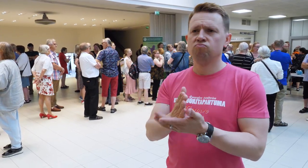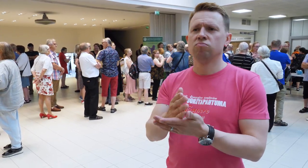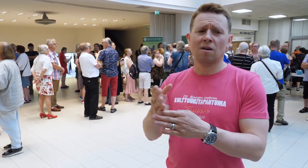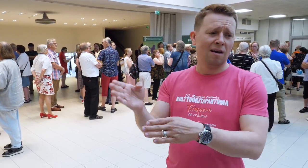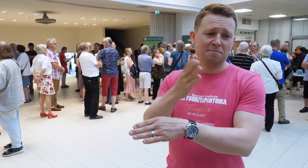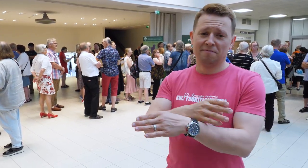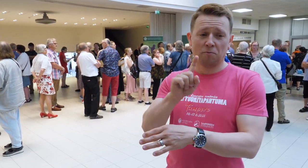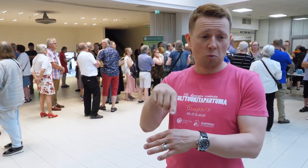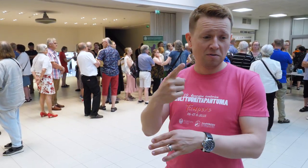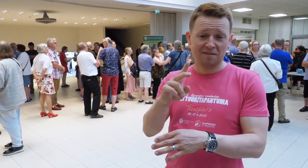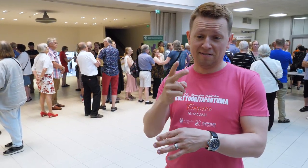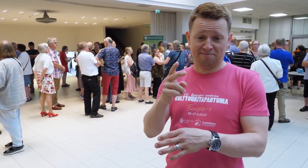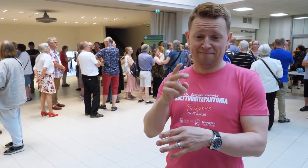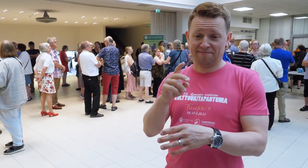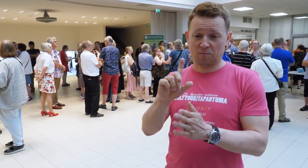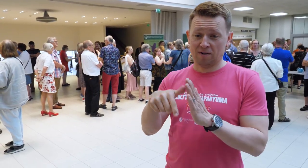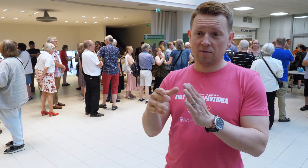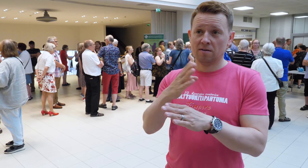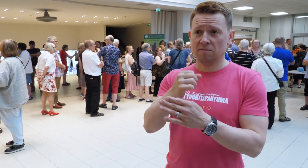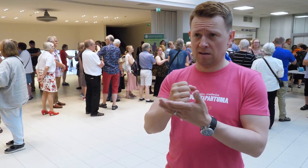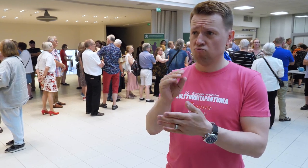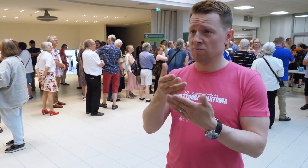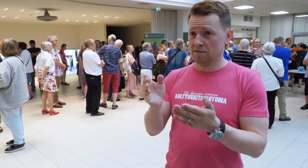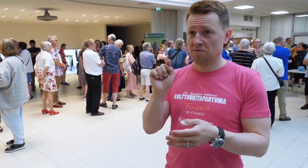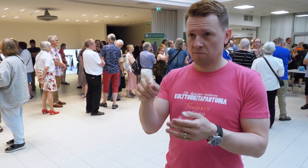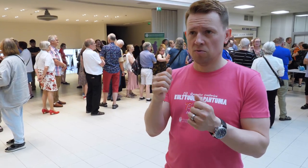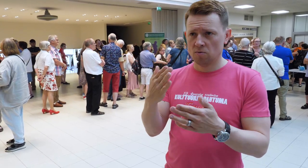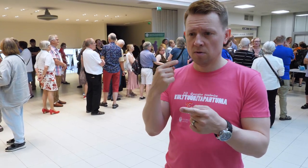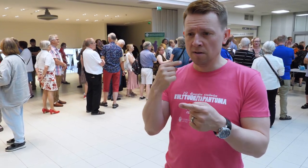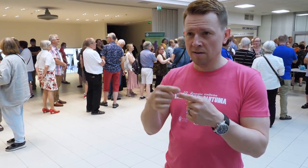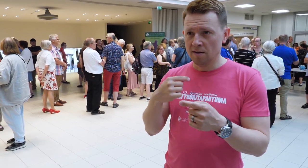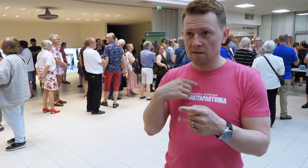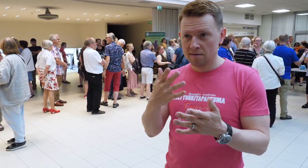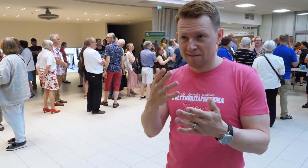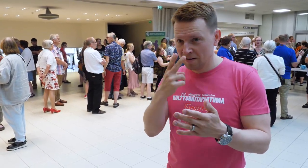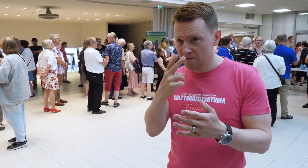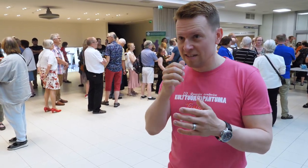jo vuosi tai puoli vuotta ennen tapahtumaa, nyt saimme odotella aivan loppumetreille,